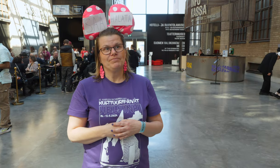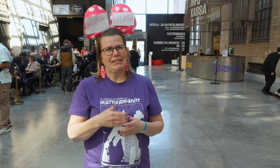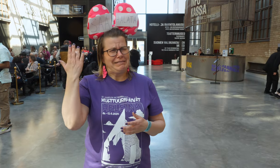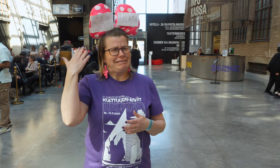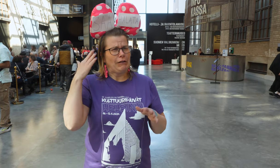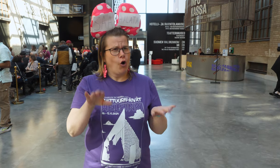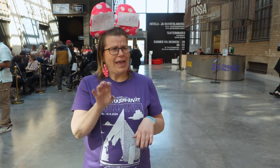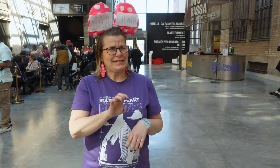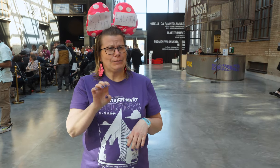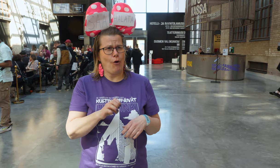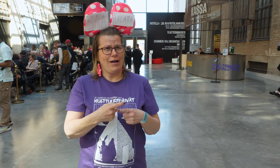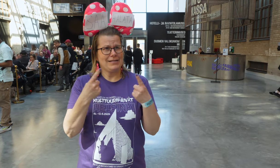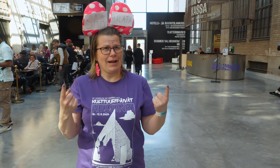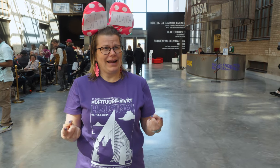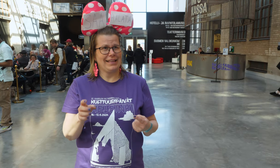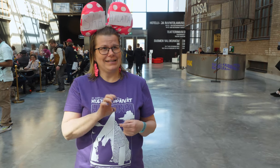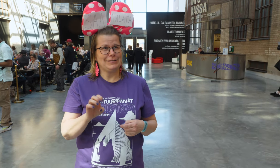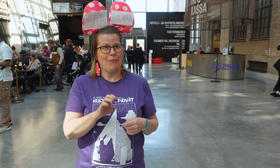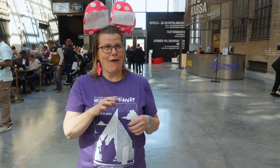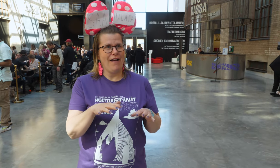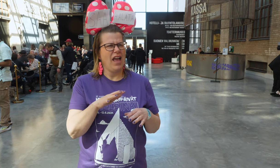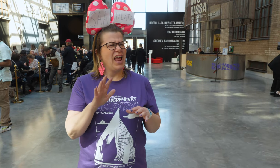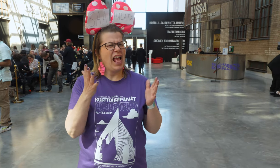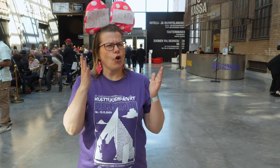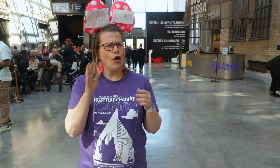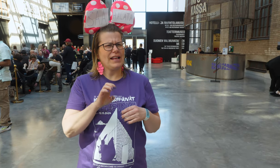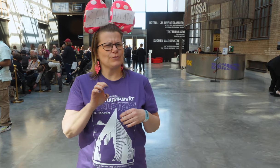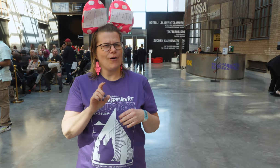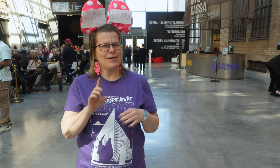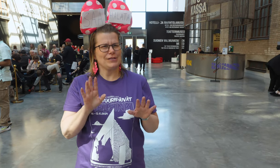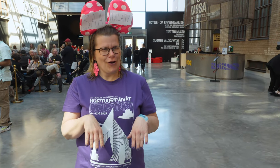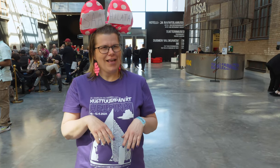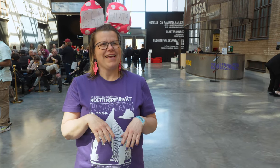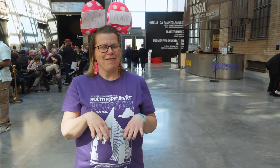Ensimmäistä kertaa olin vapaaehtoisena Espoon kulttuuripäivillä.